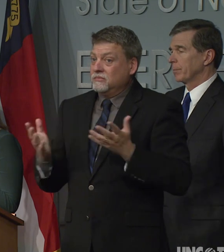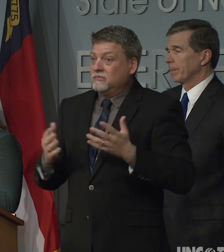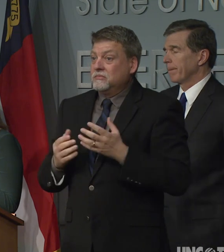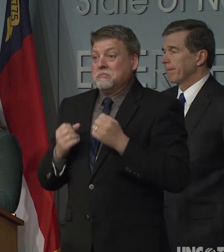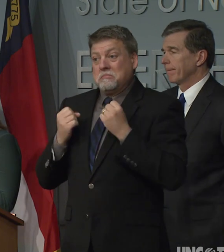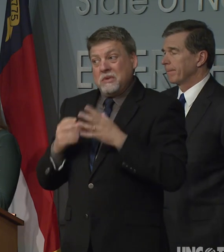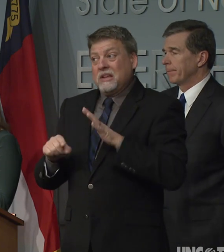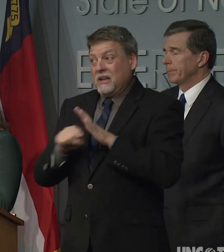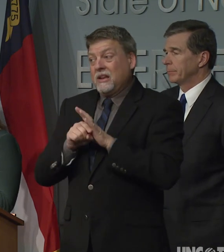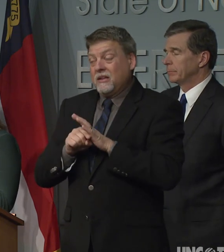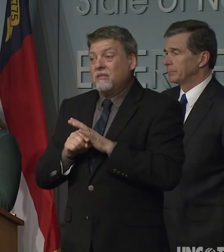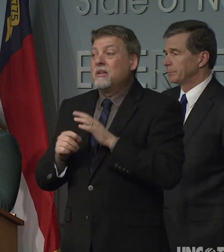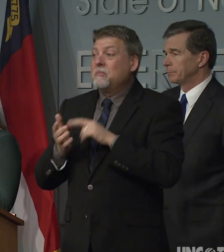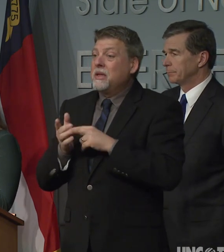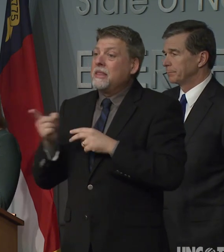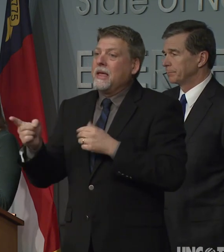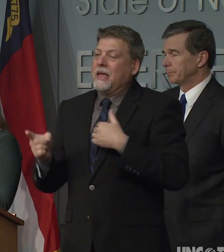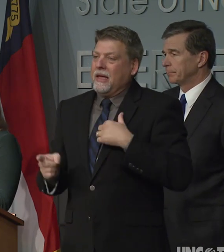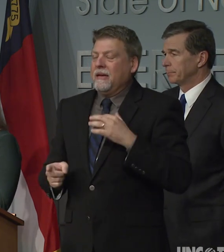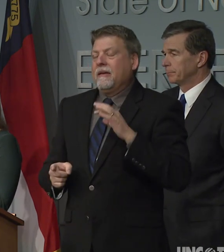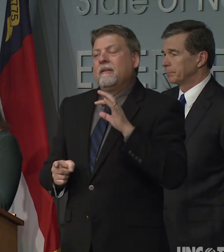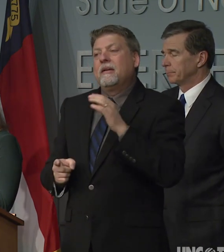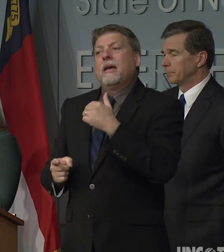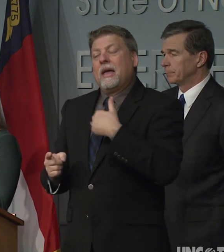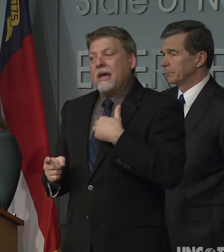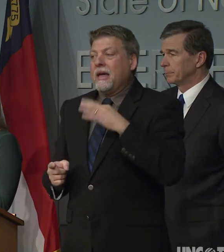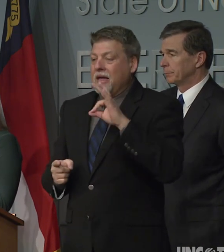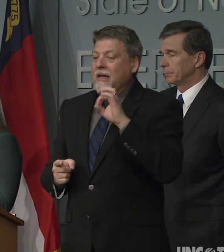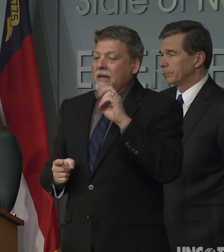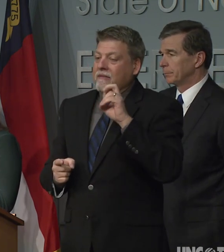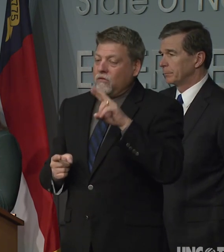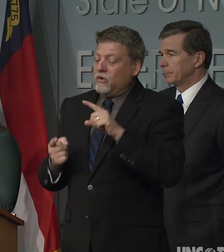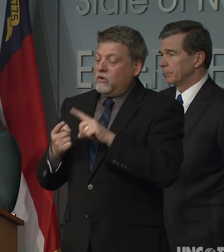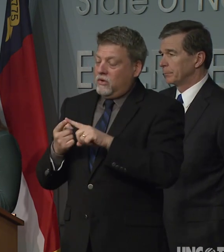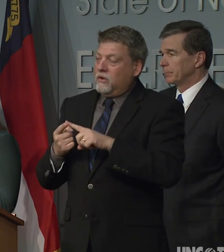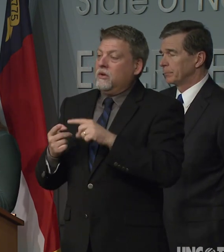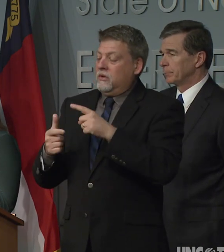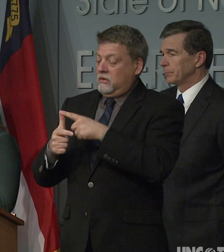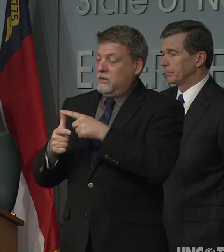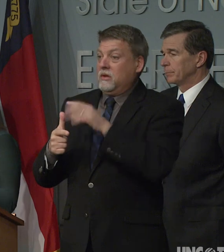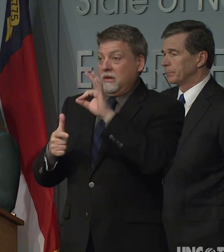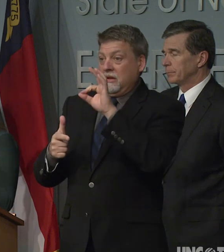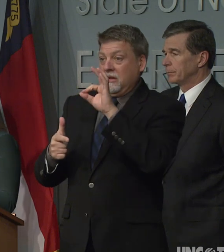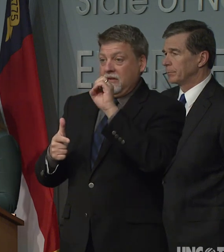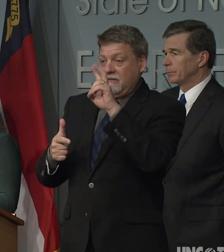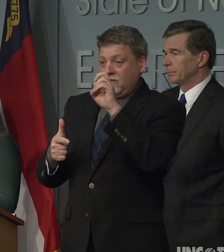pruebas. Todavía que son negativas. Esto quiere decir que la gente regresa que tienen quiebres tanto ciento y